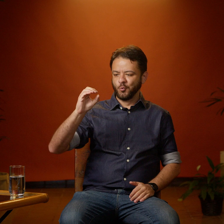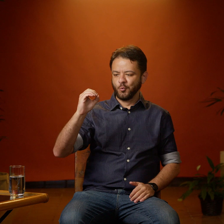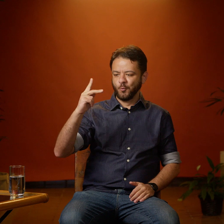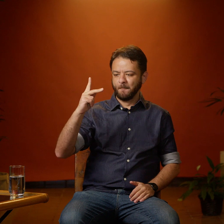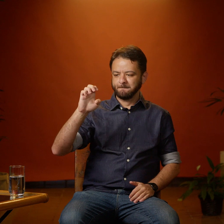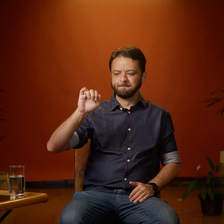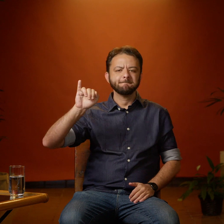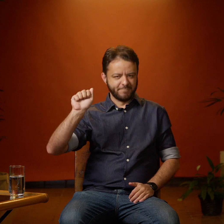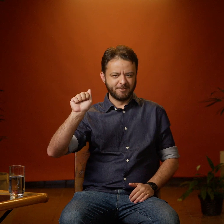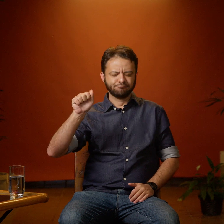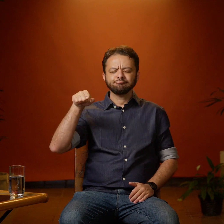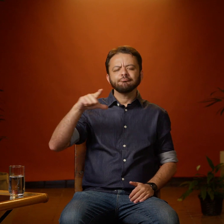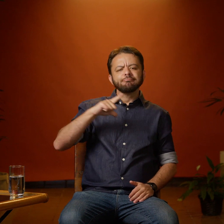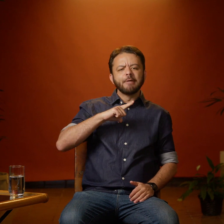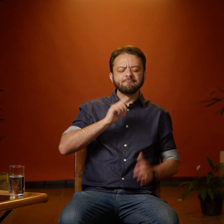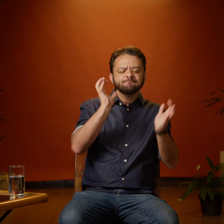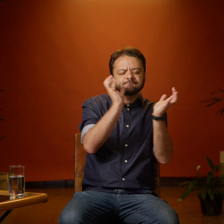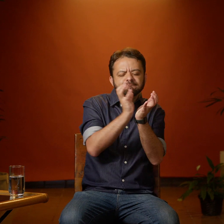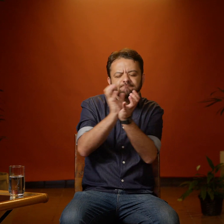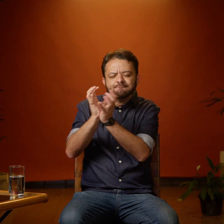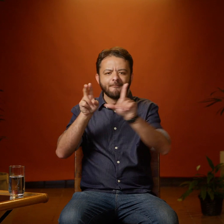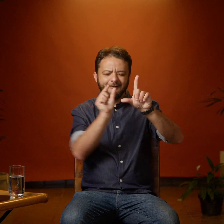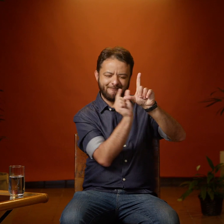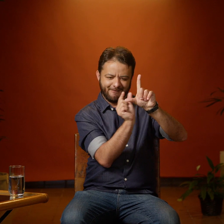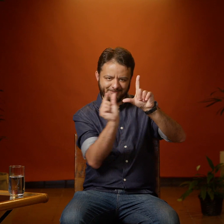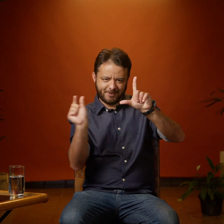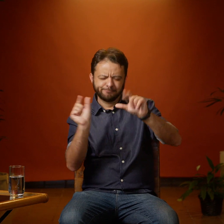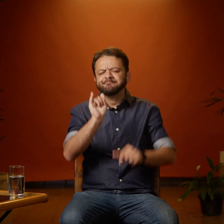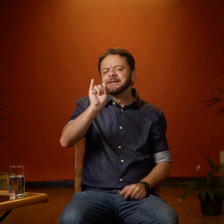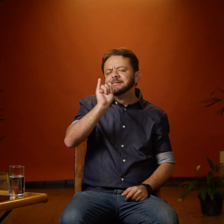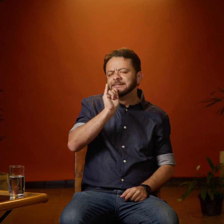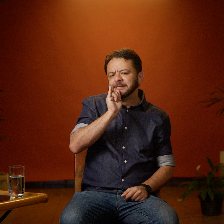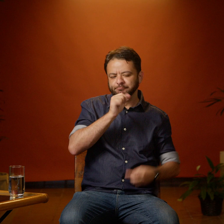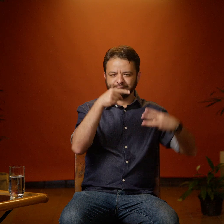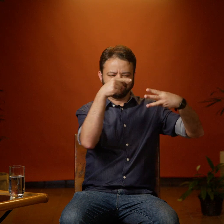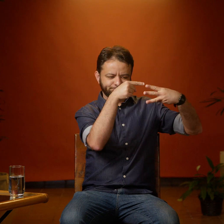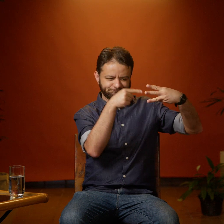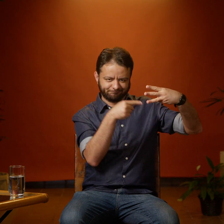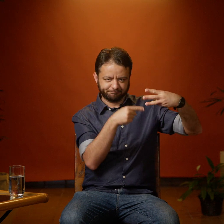da legenda descritiva e cada segmento.